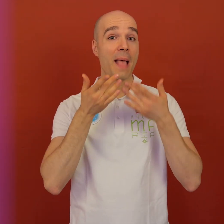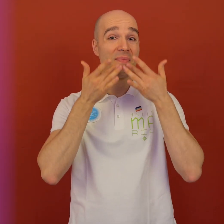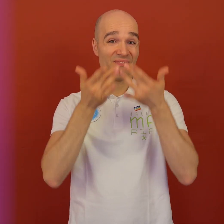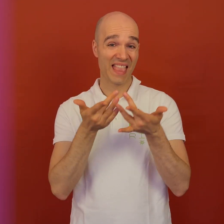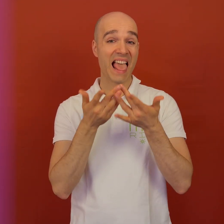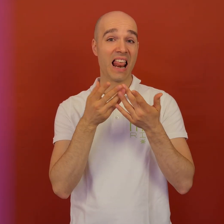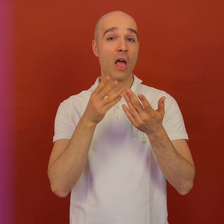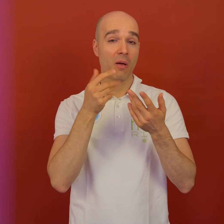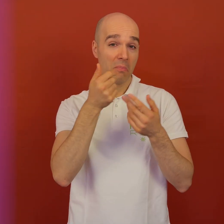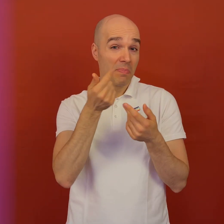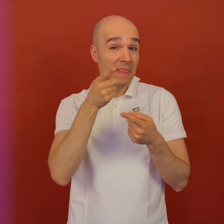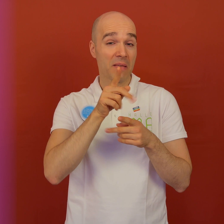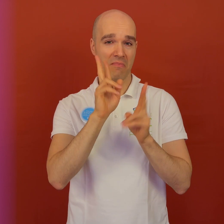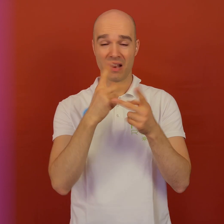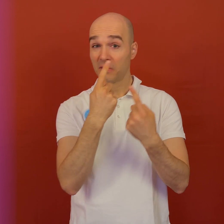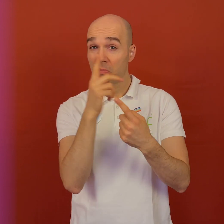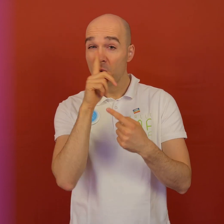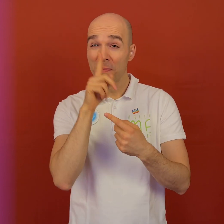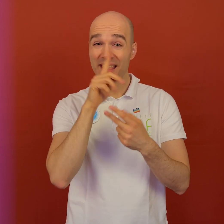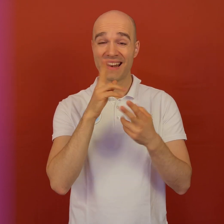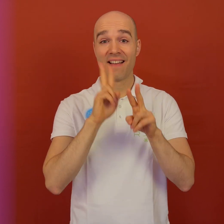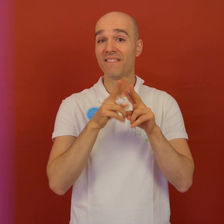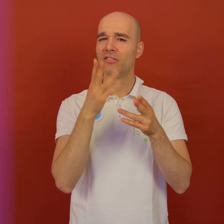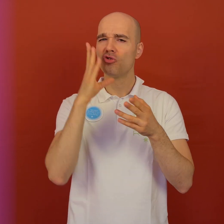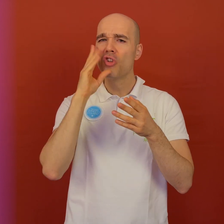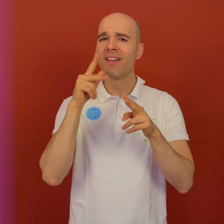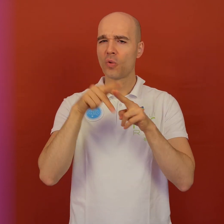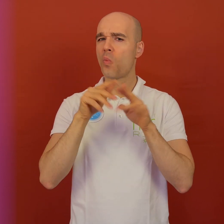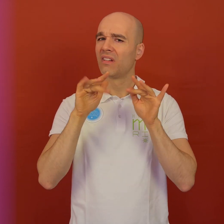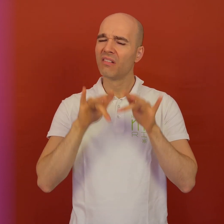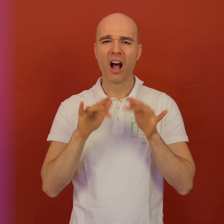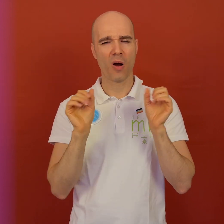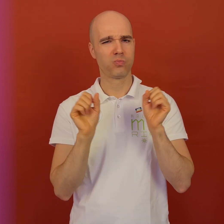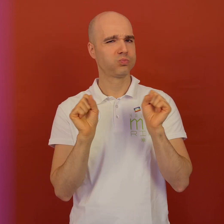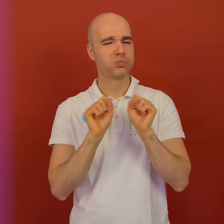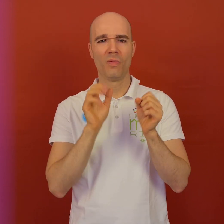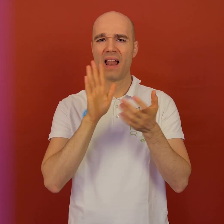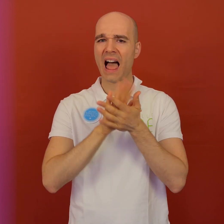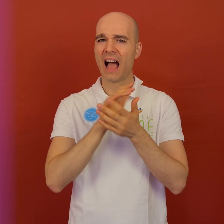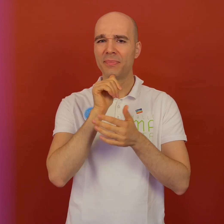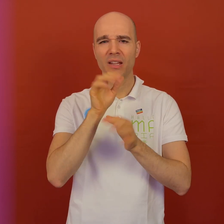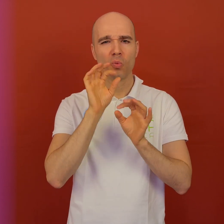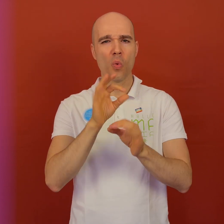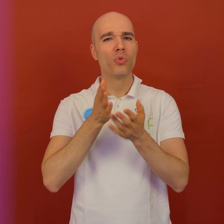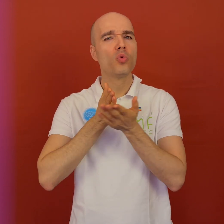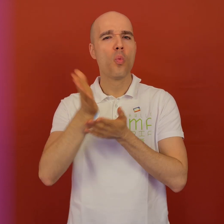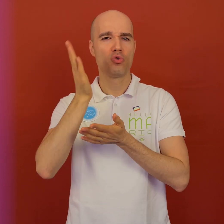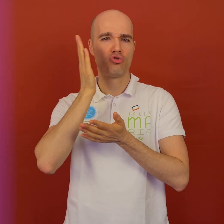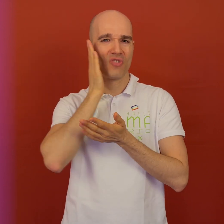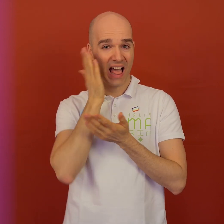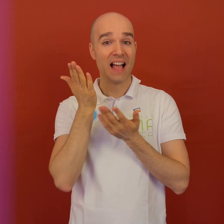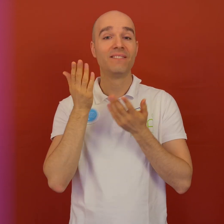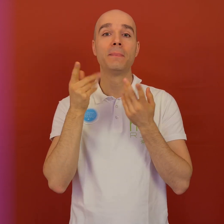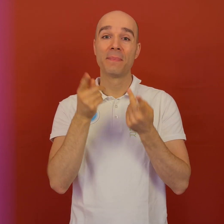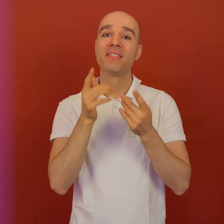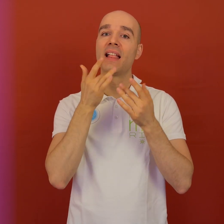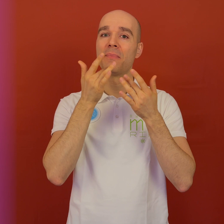Die siebente Empfehlung ist ein Tipp, den du für dich selbst ausprobieren kannst, wenn du unter Schlafstörungen leidest und nicht gut durchschlafen kannst.